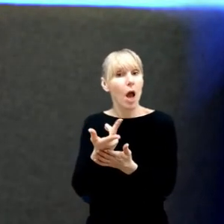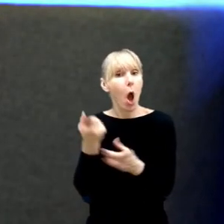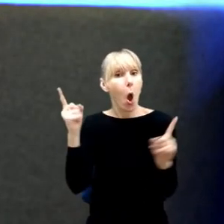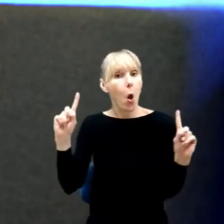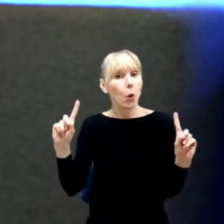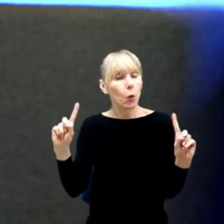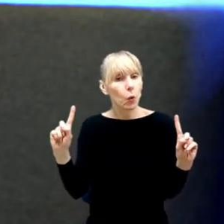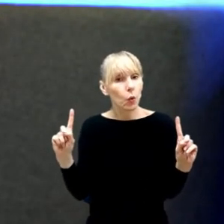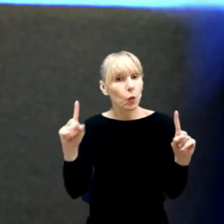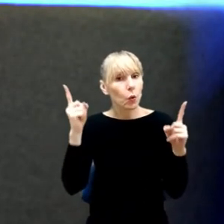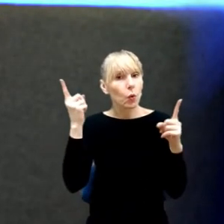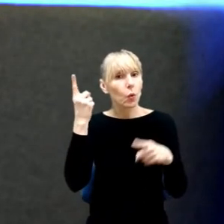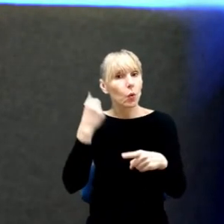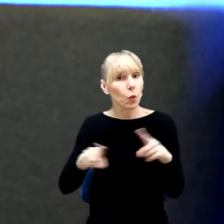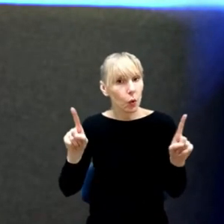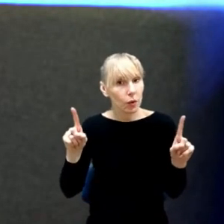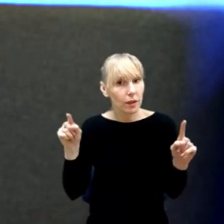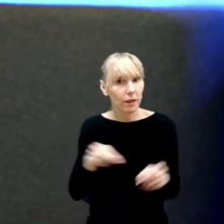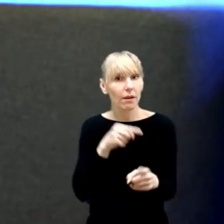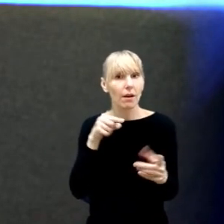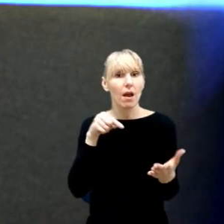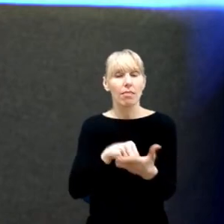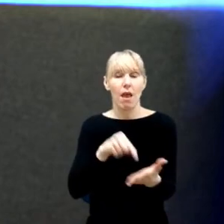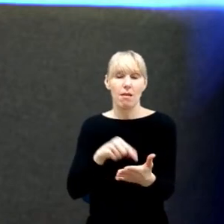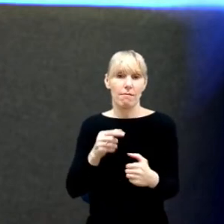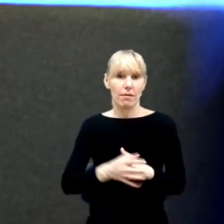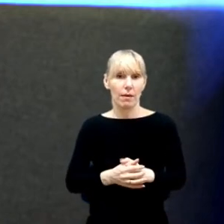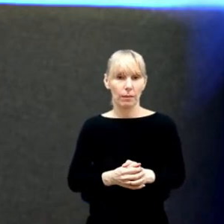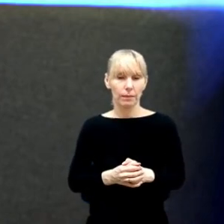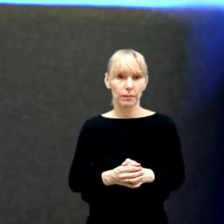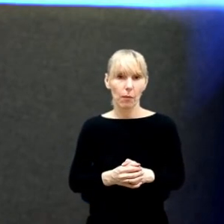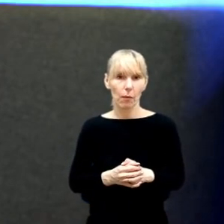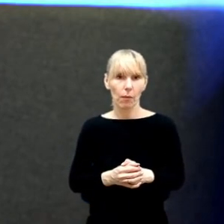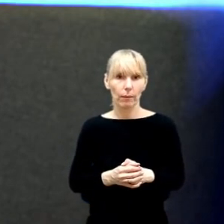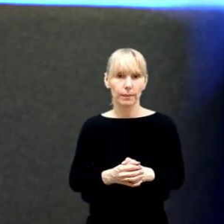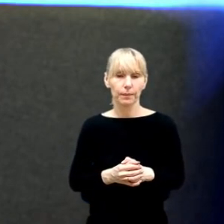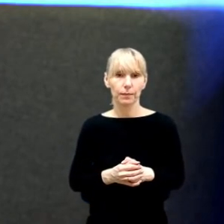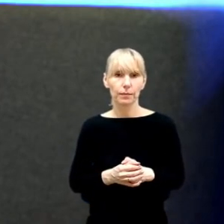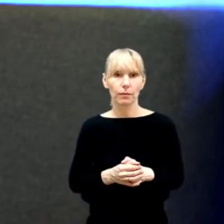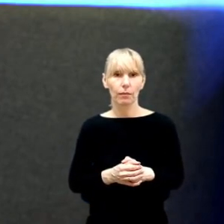I to jest też pewien problem spojrzenia właśnie, jak to wygląda.